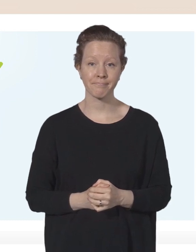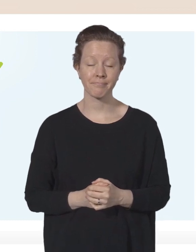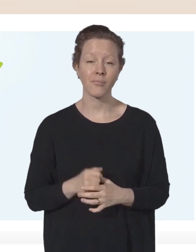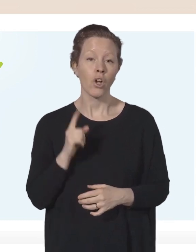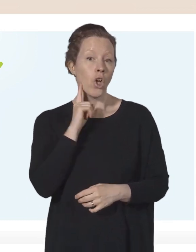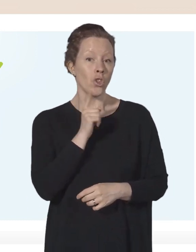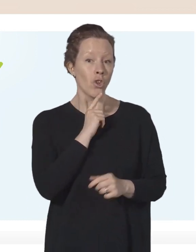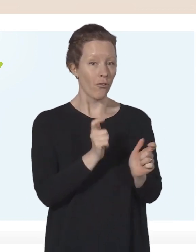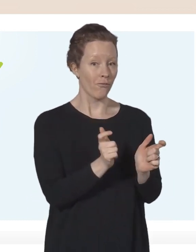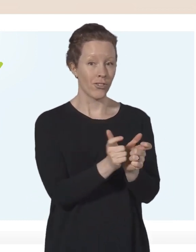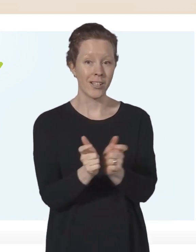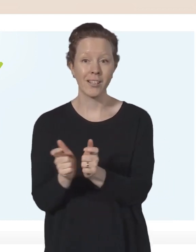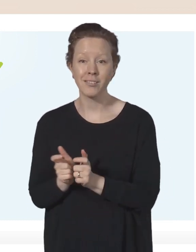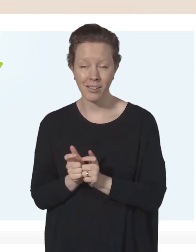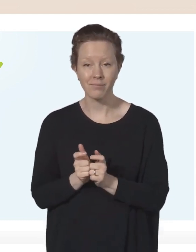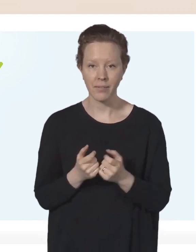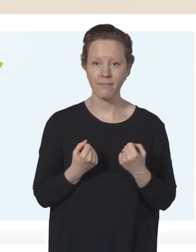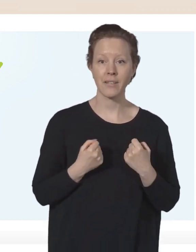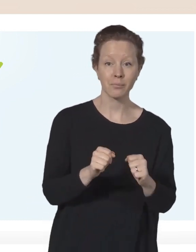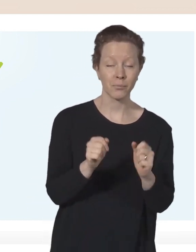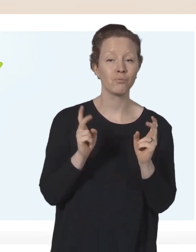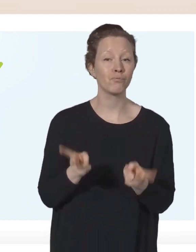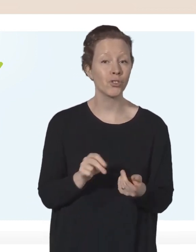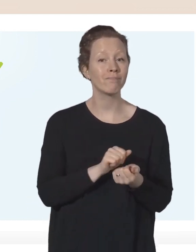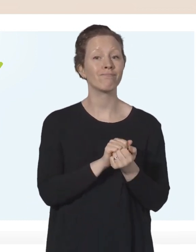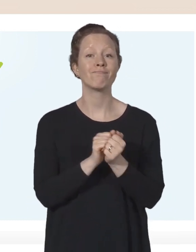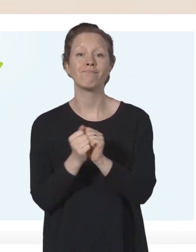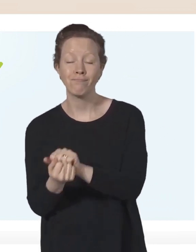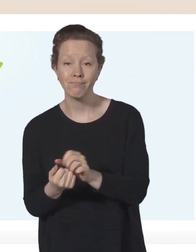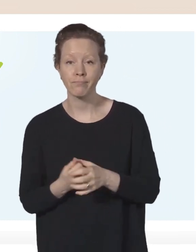Även dövföreningarnas verksamhet har förändrats.